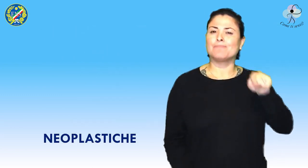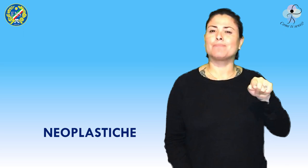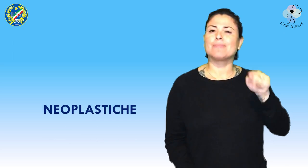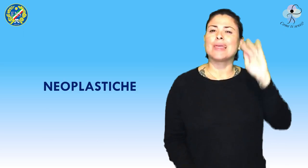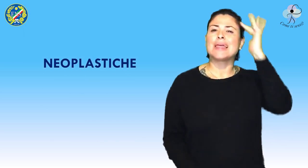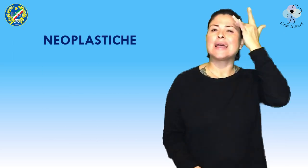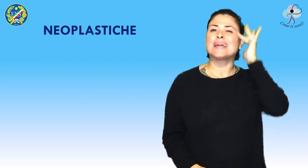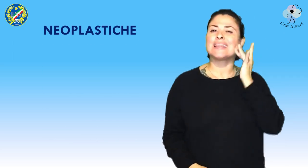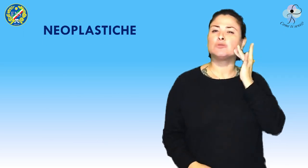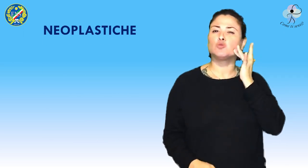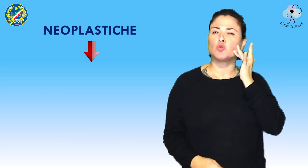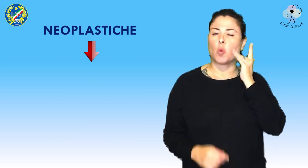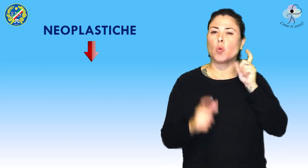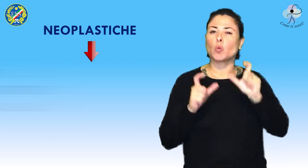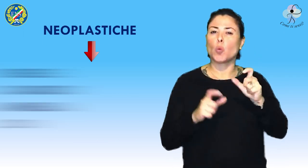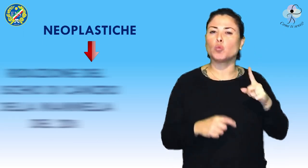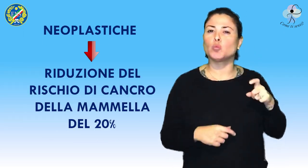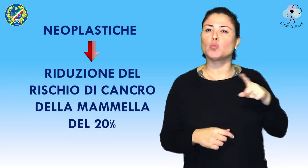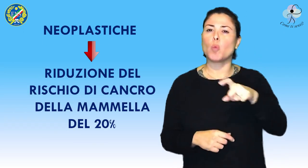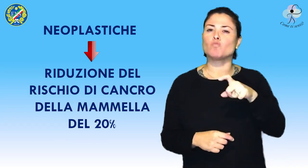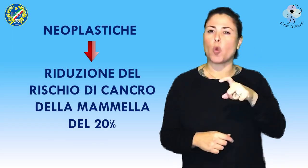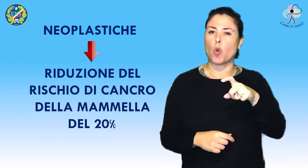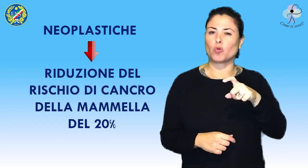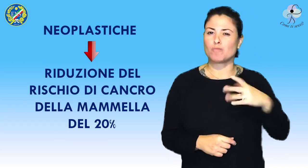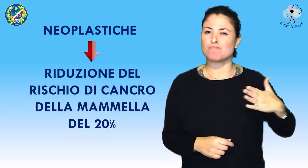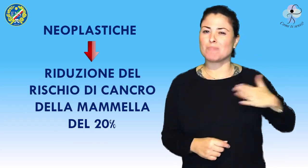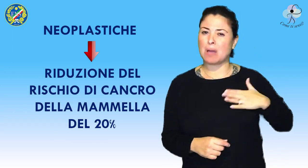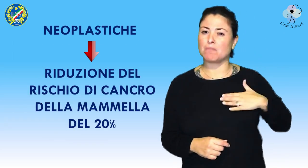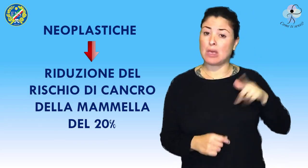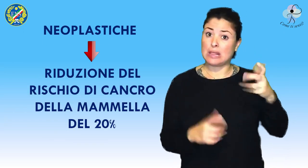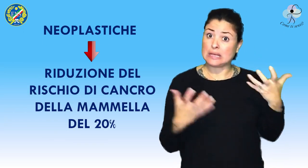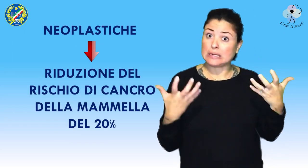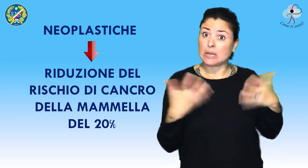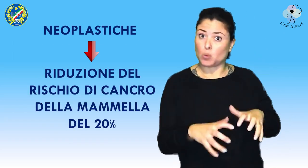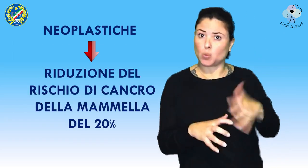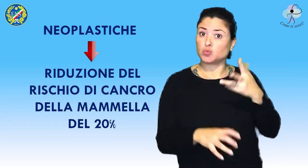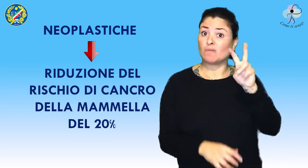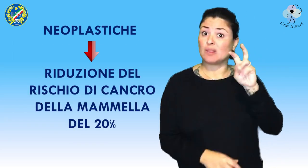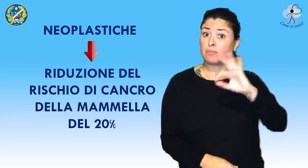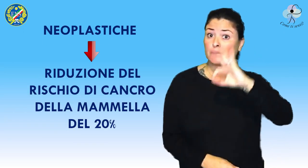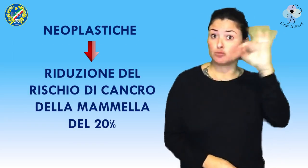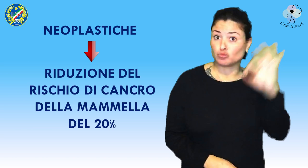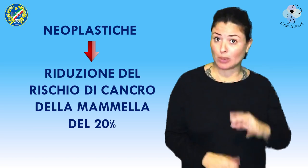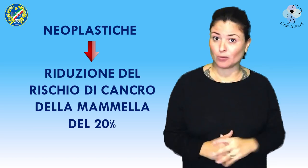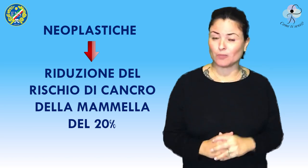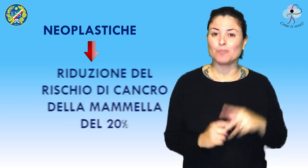(riduzione del rischio di cancro della mammella del 20%